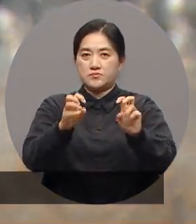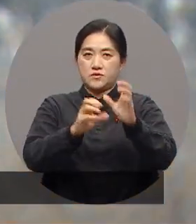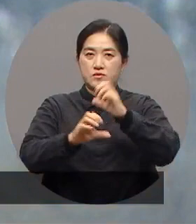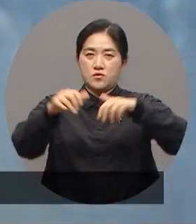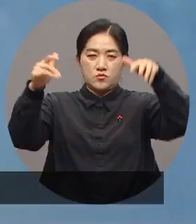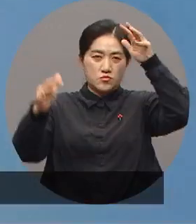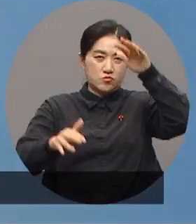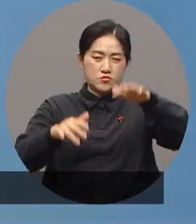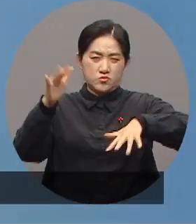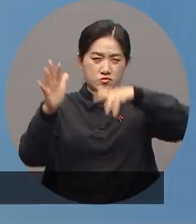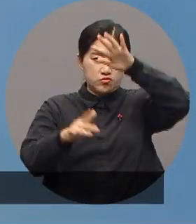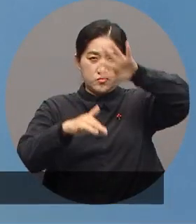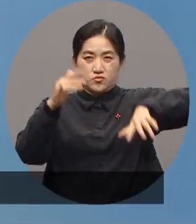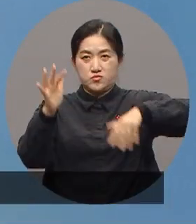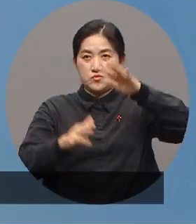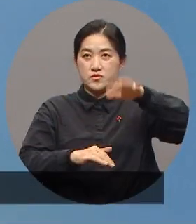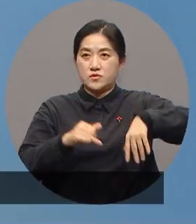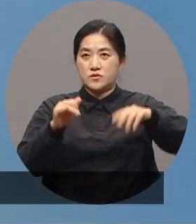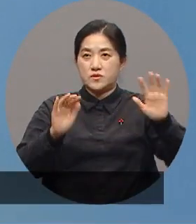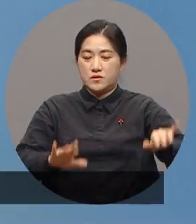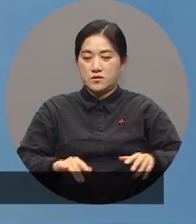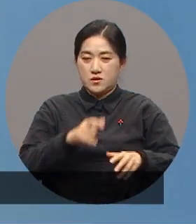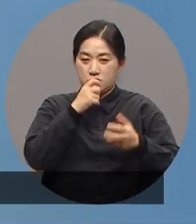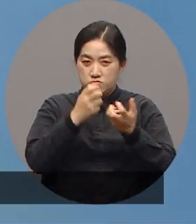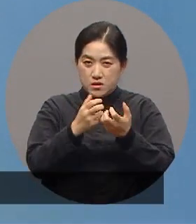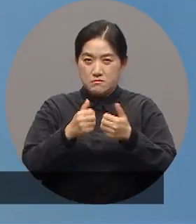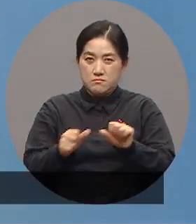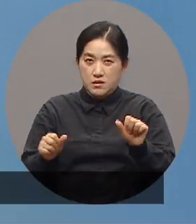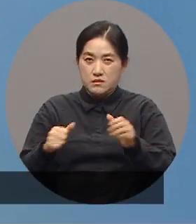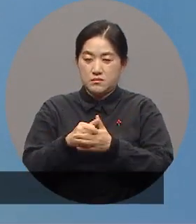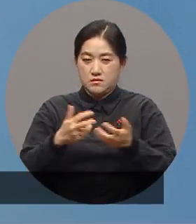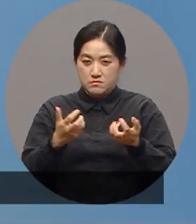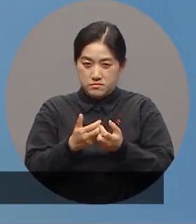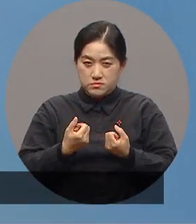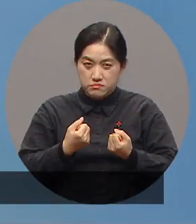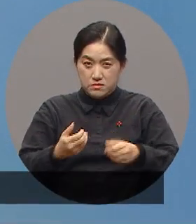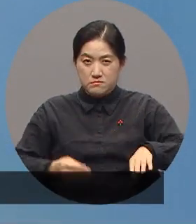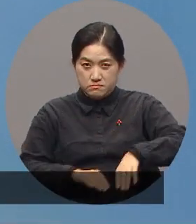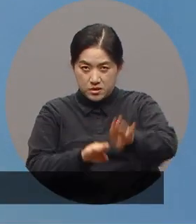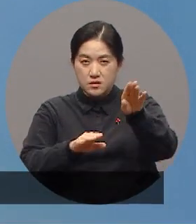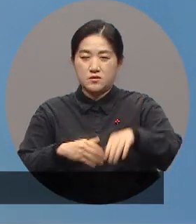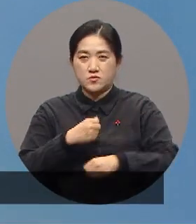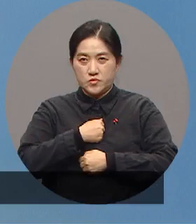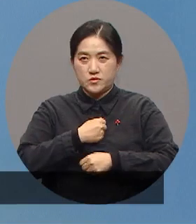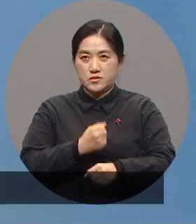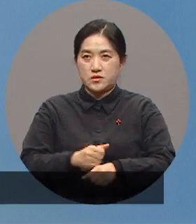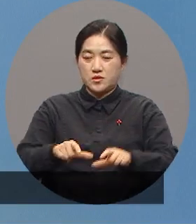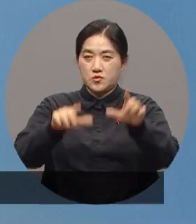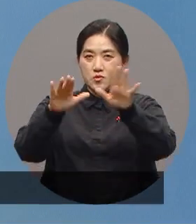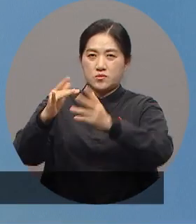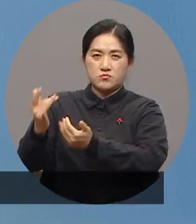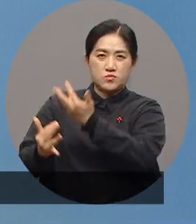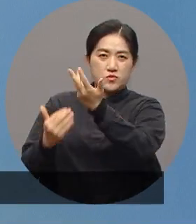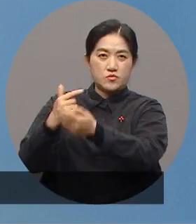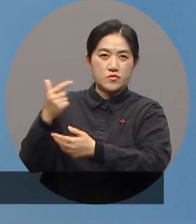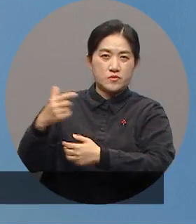최고 20cm 이상의 큰 눈이 더해지겠습니다. 전국에서 각종 동파와 빙판길 사고에주의하셔야겠고요.